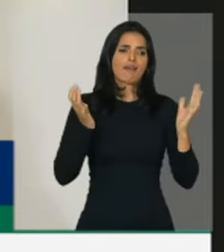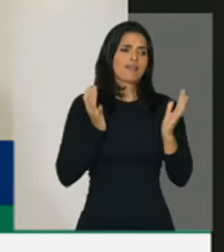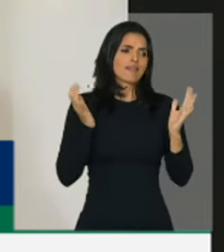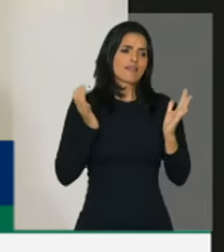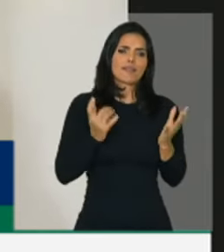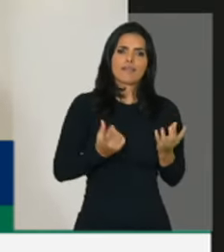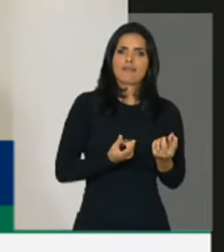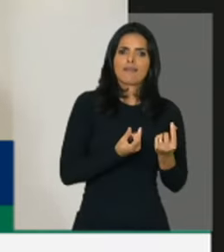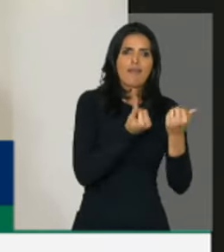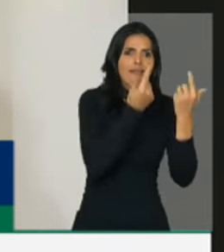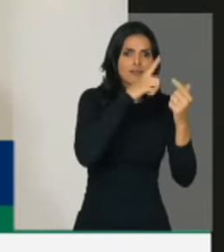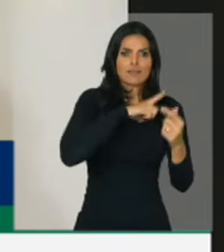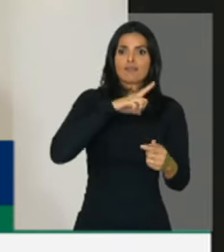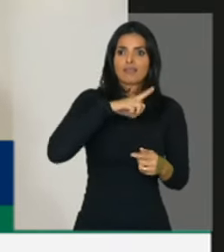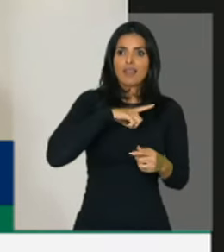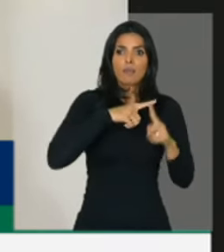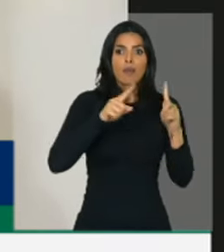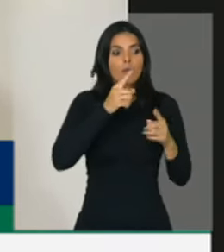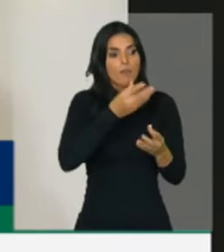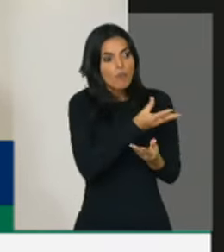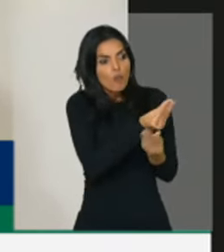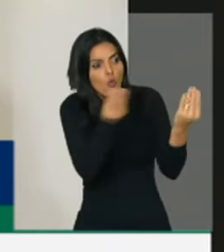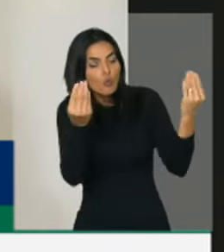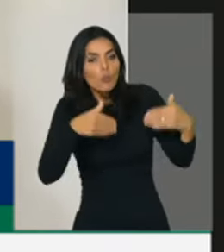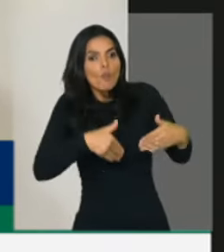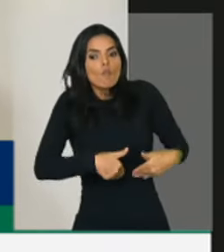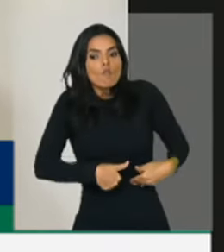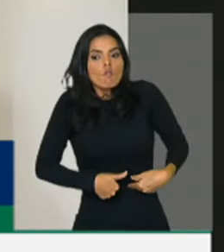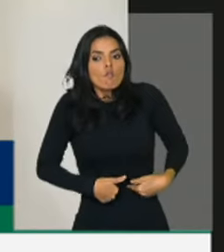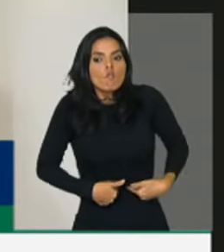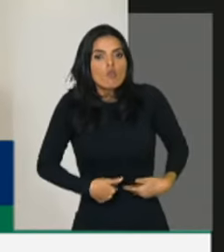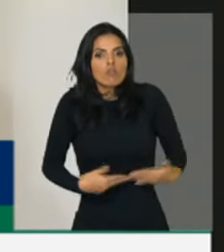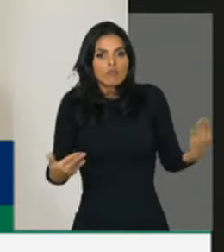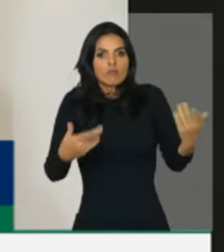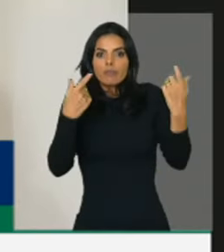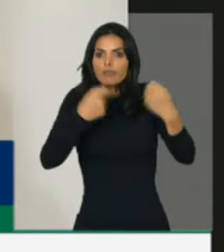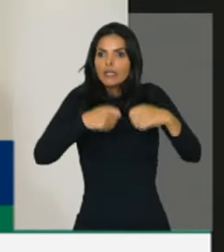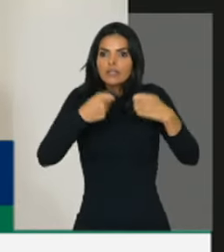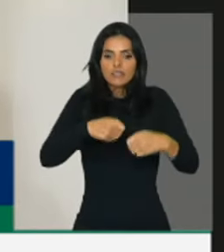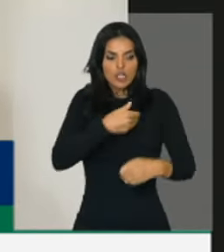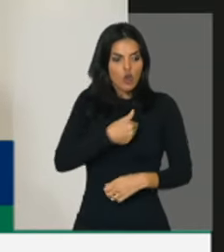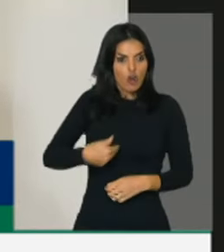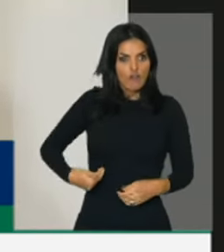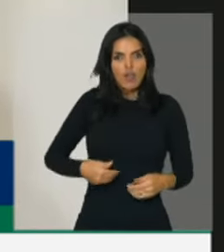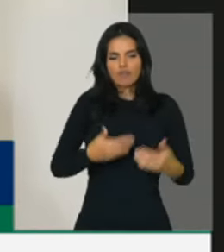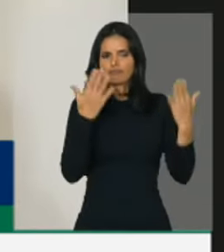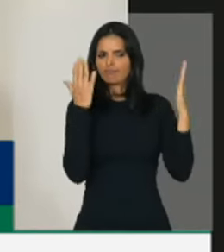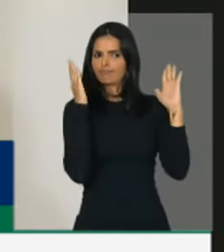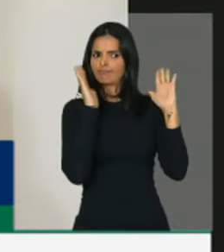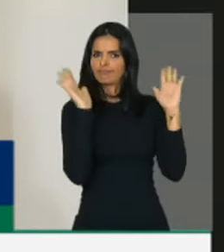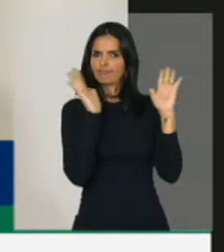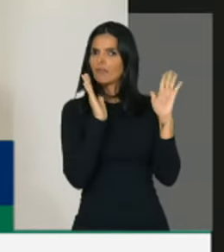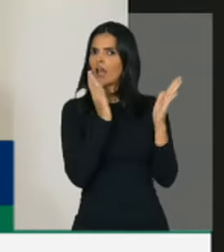MUITOS MORREM DE FOME. TEMOS QUE TIRAR AS AMARRAS DO ESTADO APROVANDO NA CÂMARA UM PROJETO QUE DÁ A LIBERDADE PARA QUE O ÍNDIO POSSA